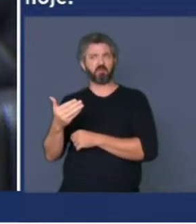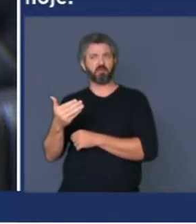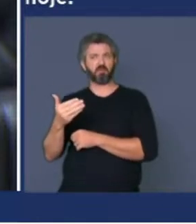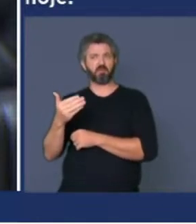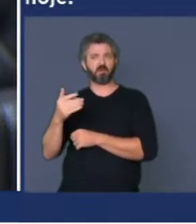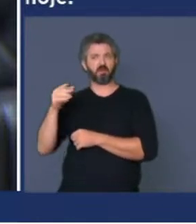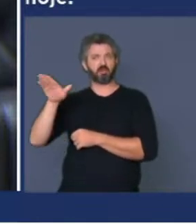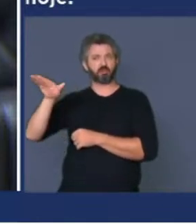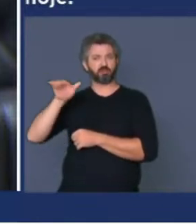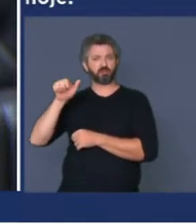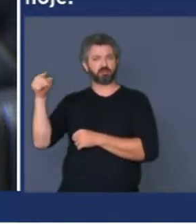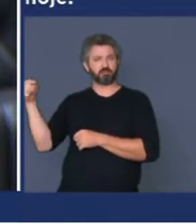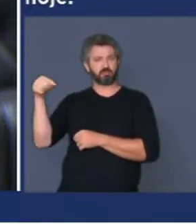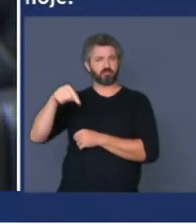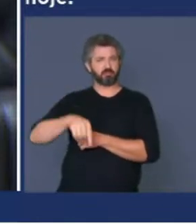DEPUTADOS. A BASE DO GOVERNO VOTA FAVORAVELMENTE PARA O